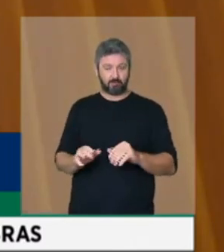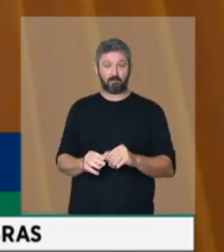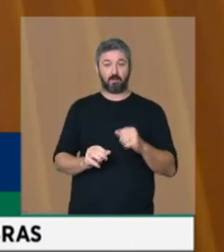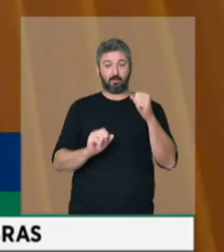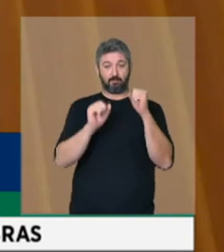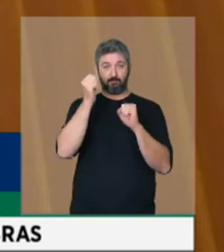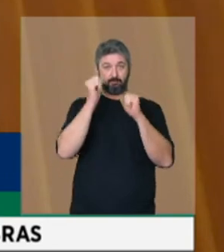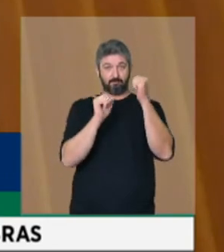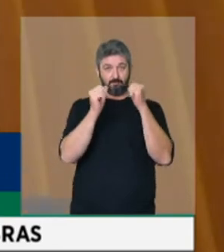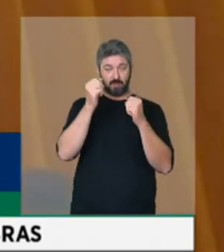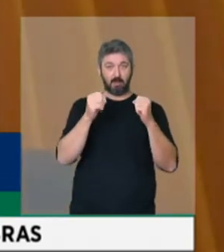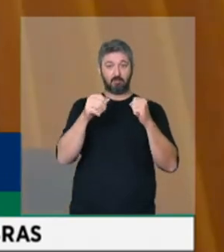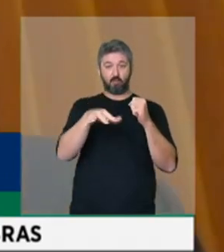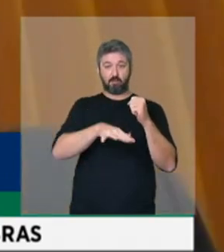PRIVATIZAÇÕES PREDATÓRIAS. E QUE BENEFICIAM... ESSAS